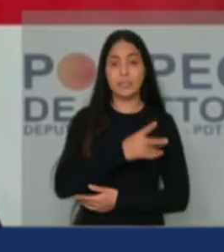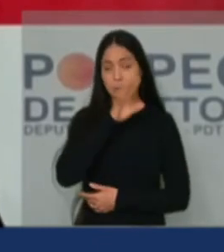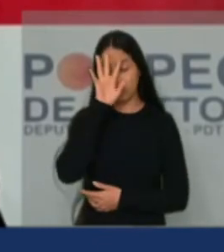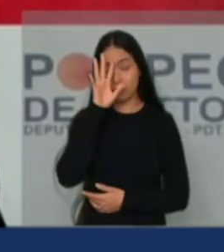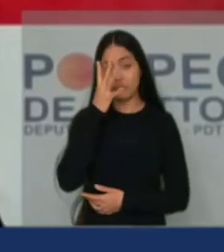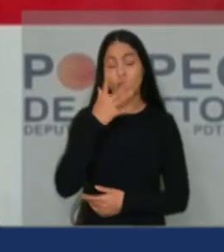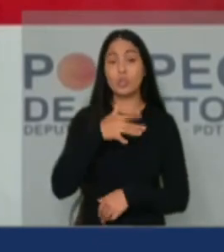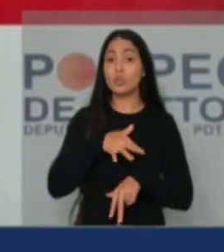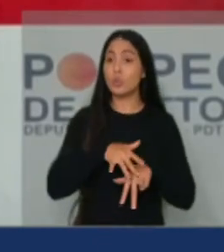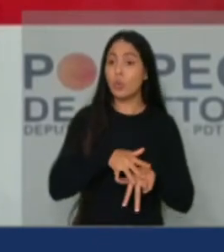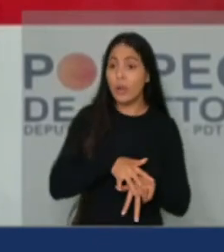CASO DE DOENÇA. SOMENTE O APOSENTADO, QUE CONSEGUE UMA